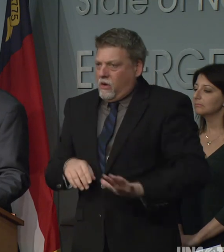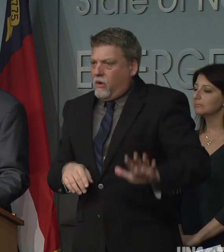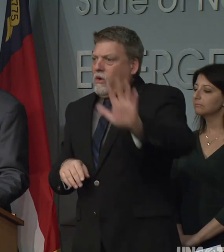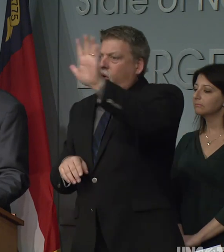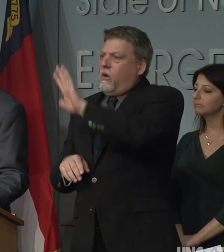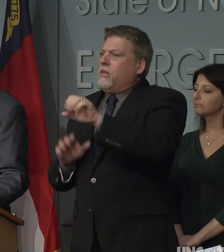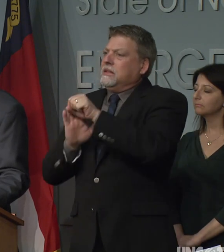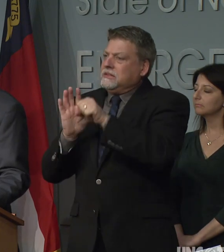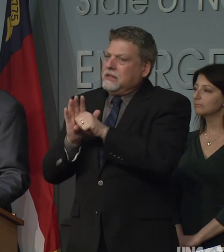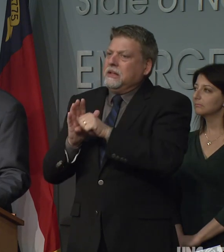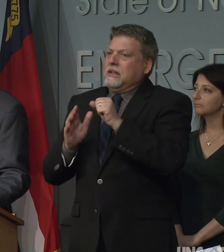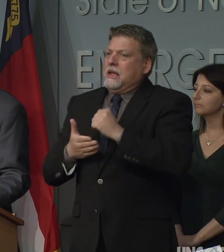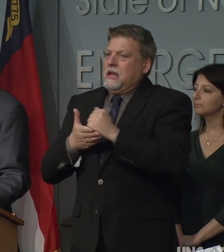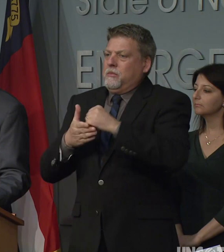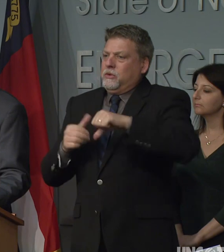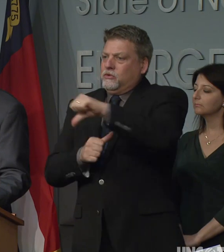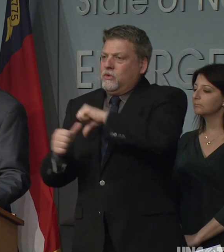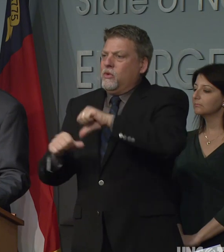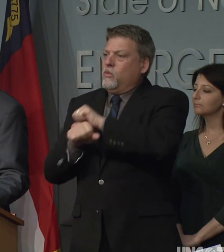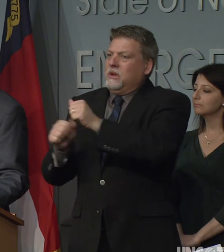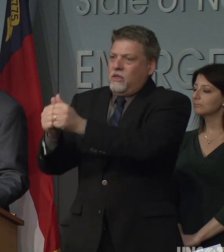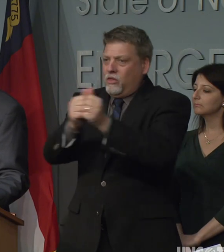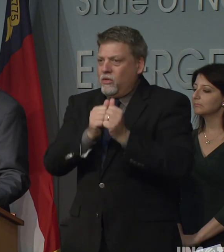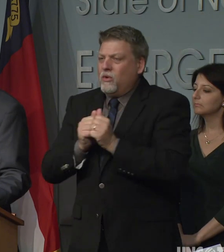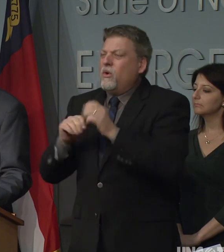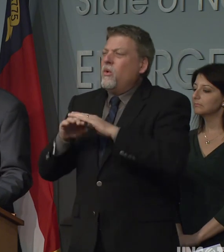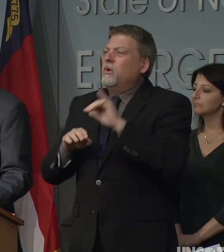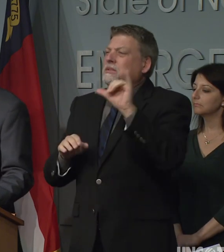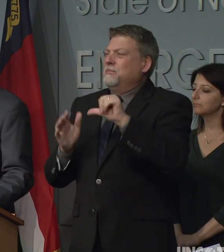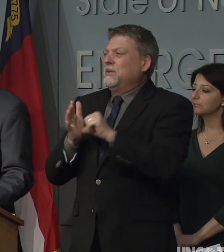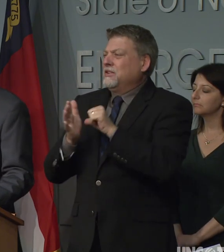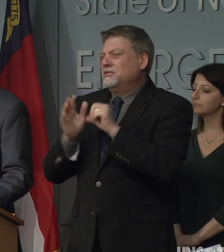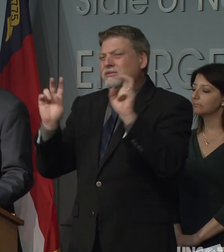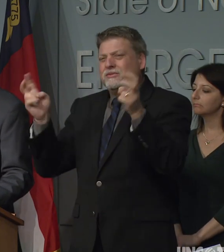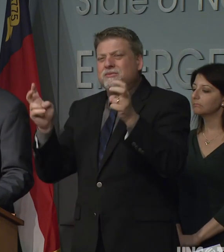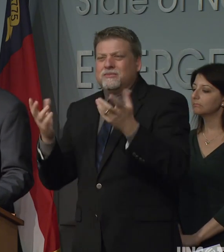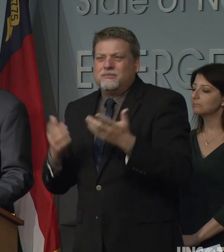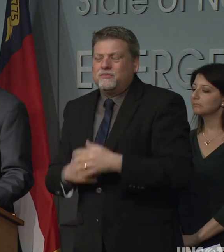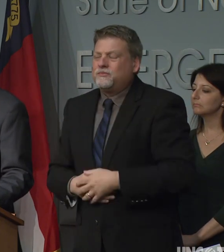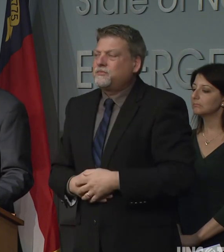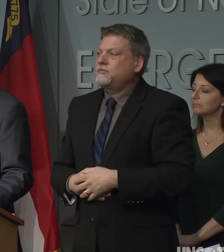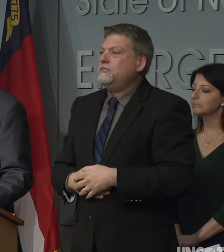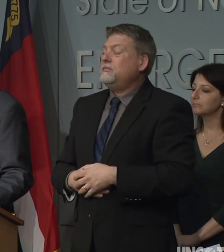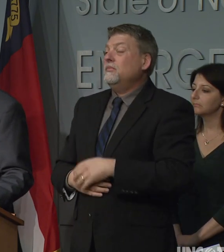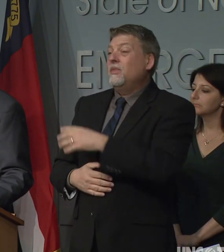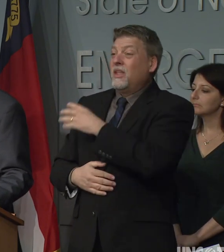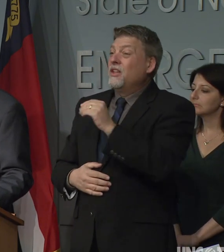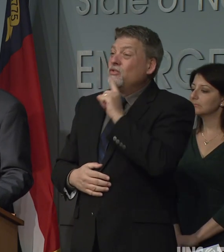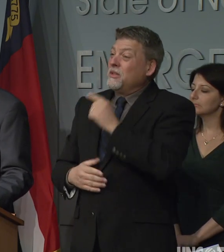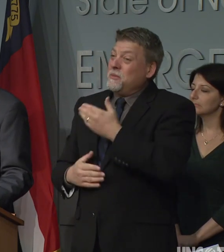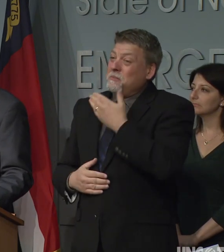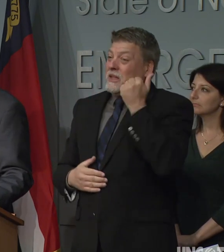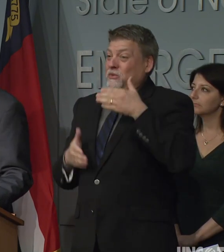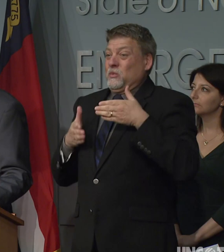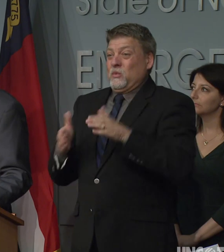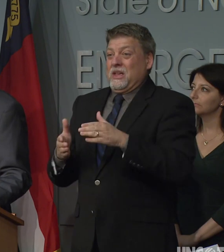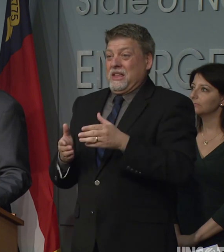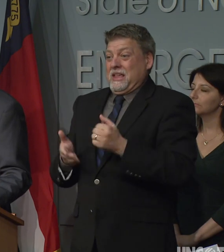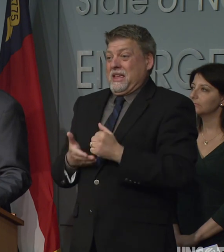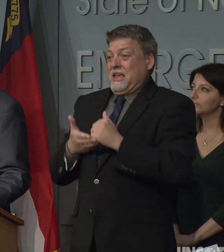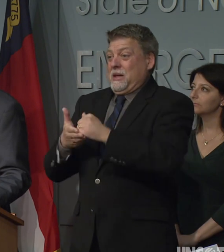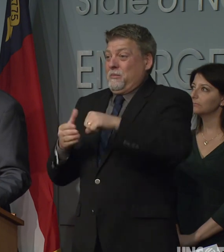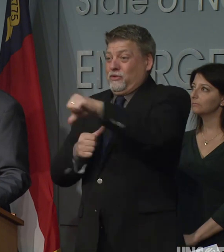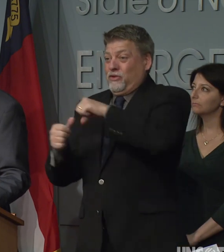Una de las excelentes cosas que hemos visto en momentos de crisis en nuestro estado es la gente que ayuda a otros.